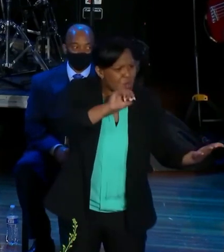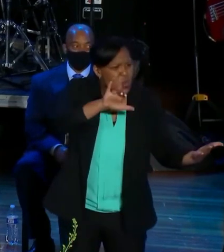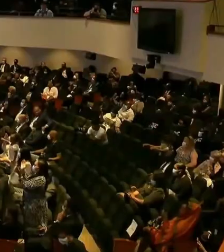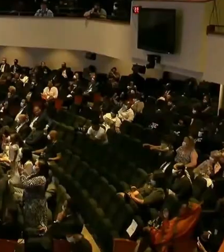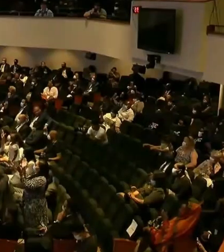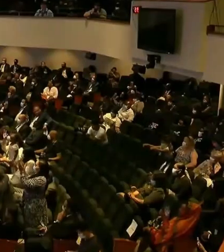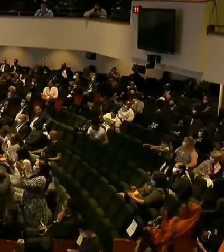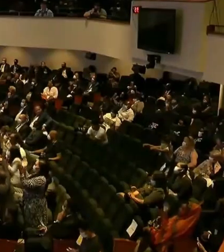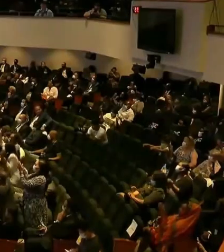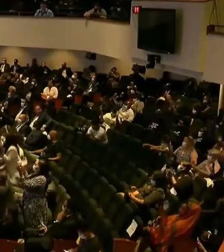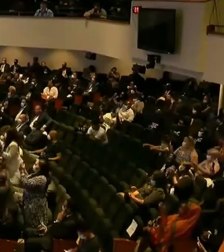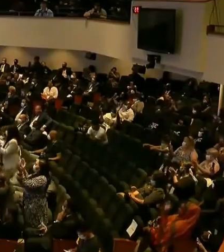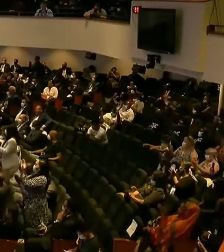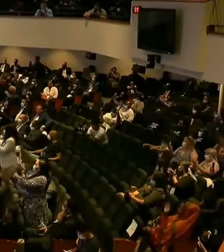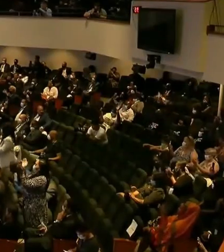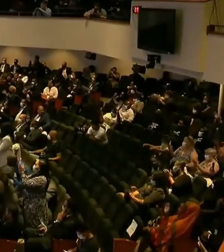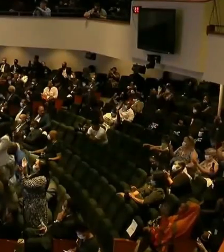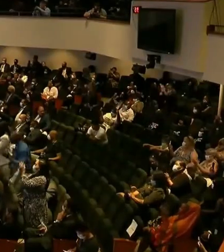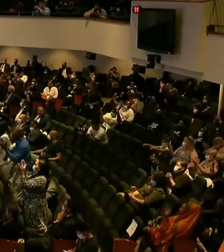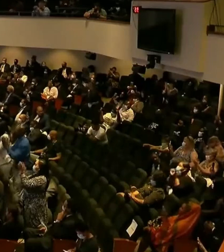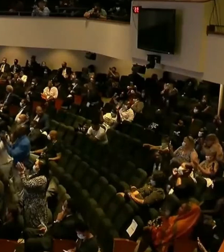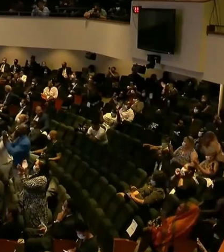jaga rätt på kackerlackorna och fånga dem